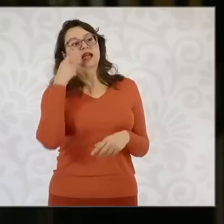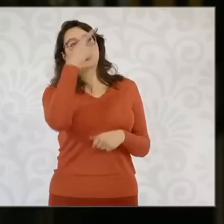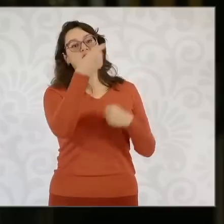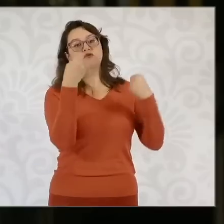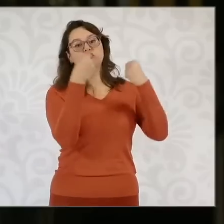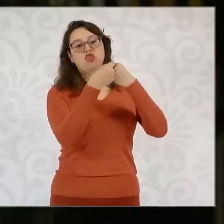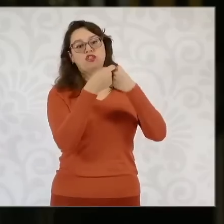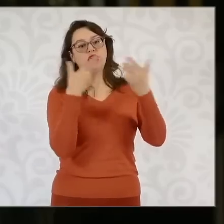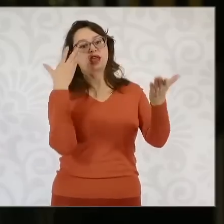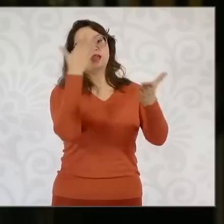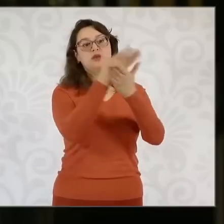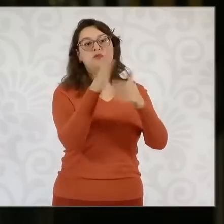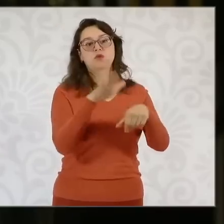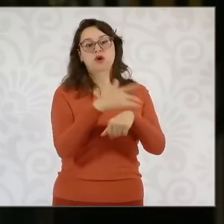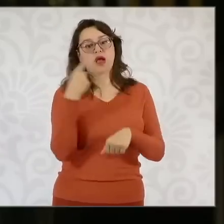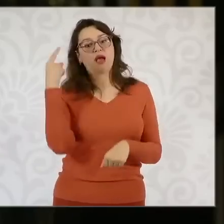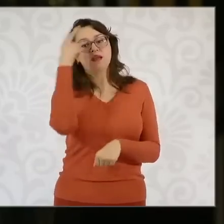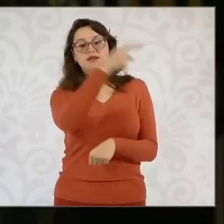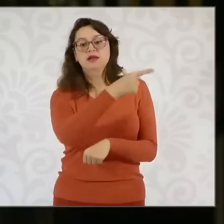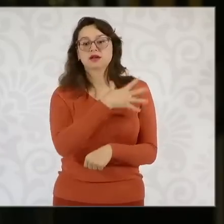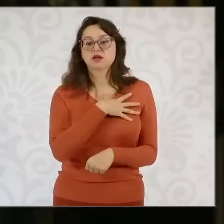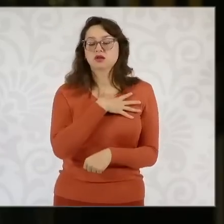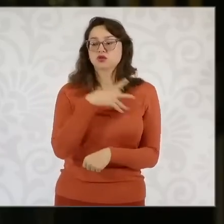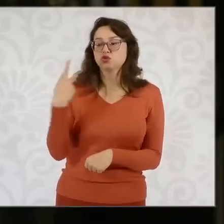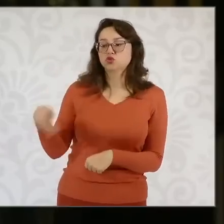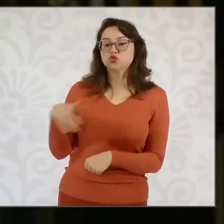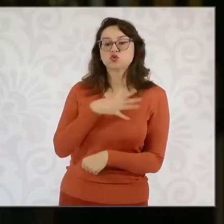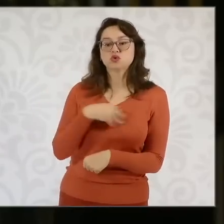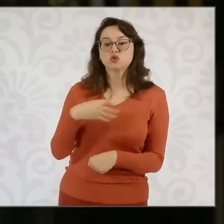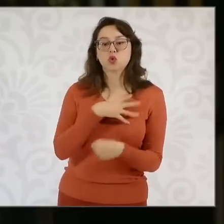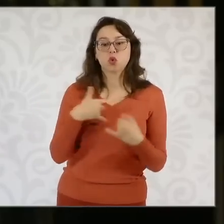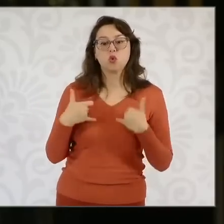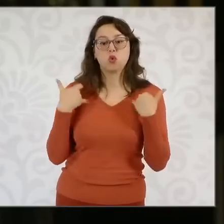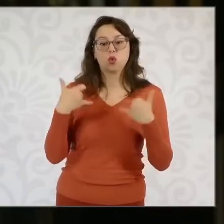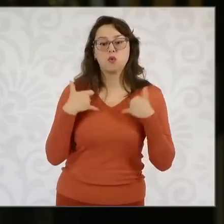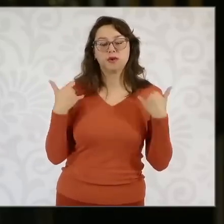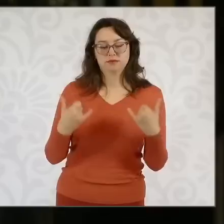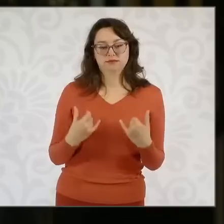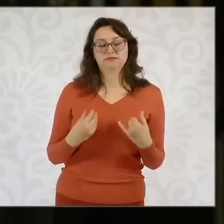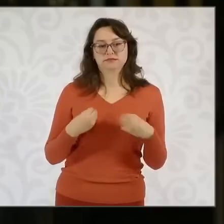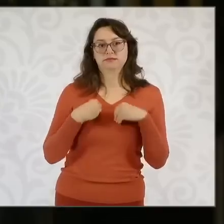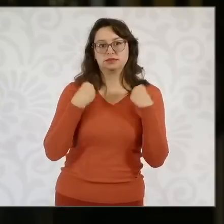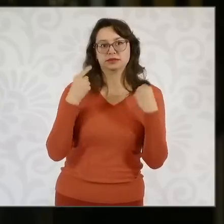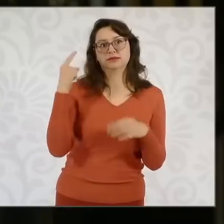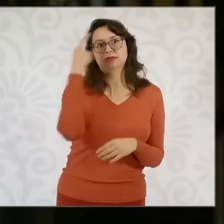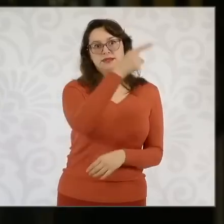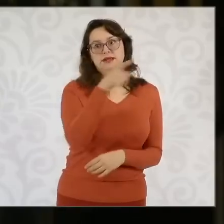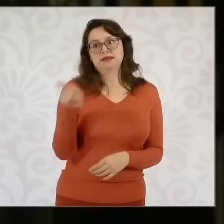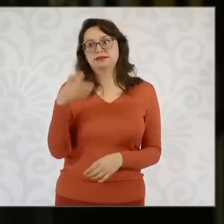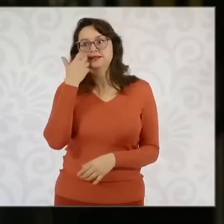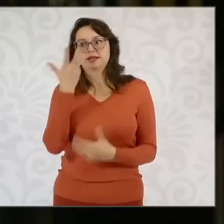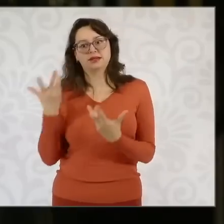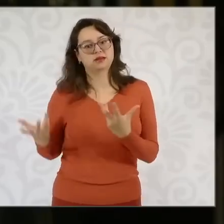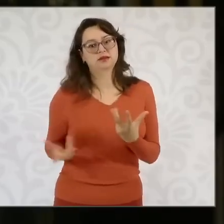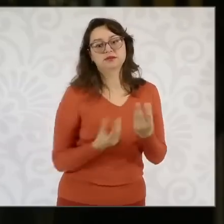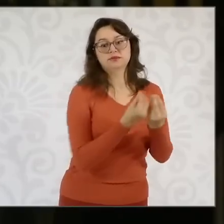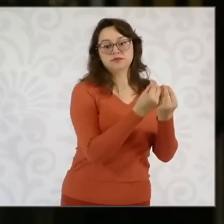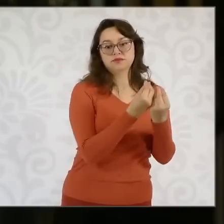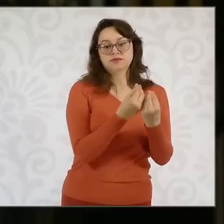jóvenes recogimos el testimonio ya lo publicamos en Voces del periodista sobre todo en voces diario